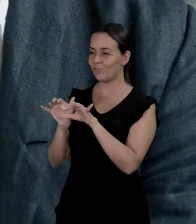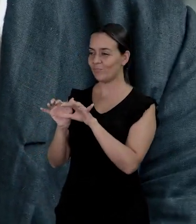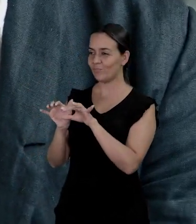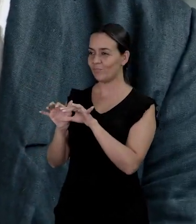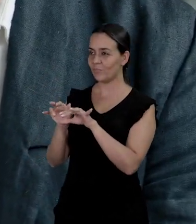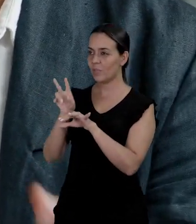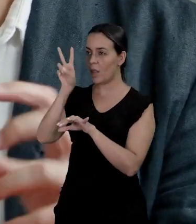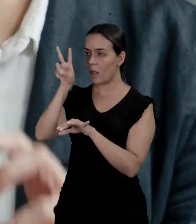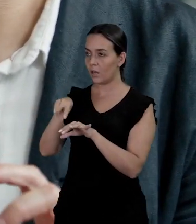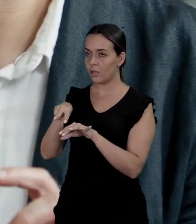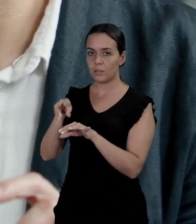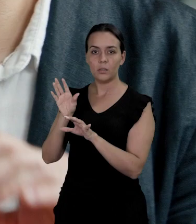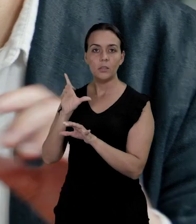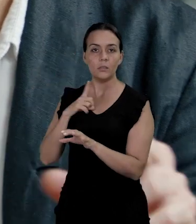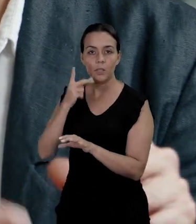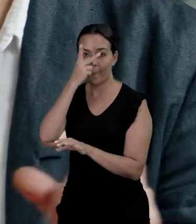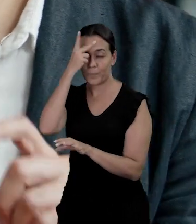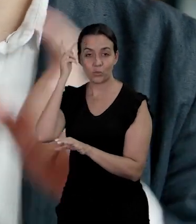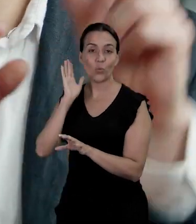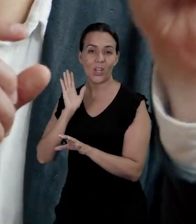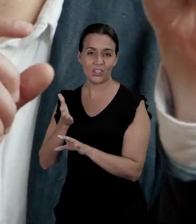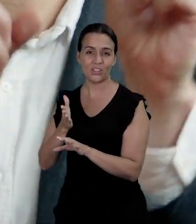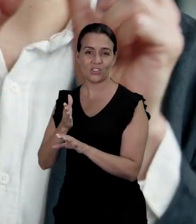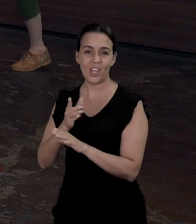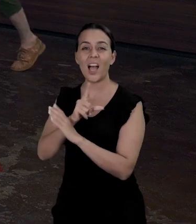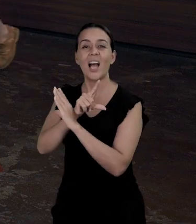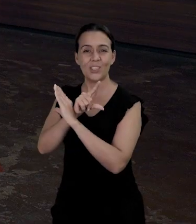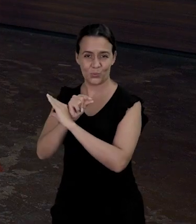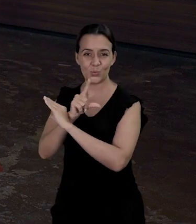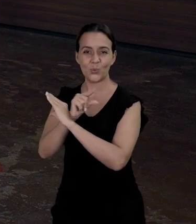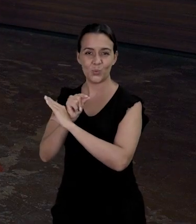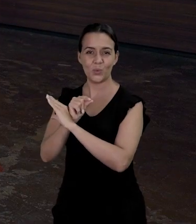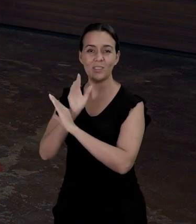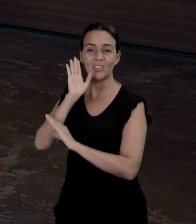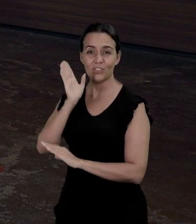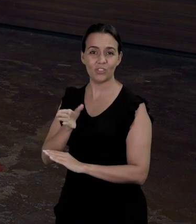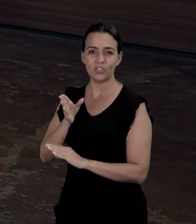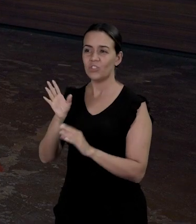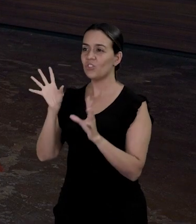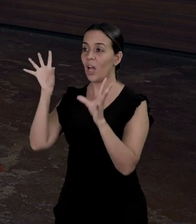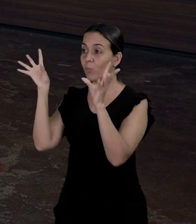Então você não precisa ler, porque alguém já tuitou, com o que interessa, com o valor que foi investigado,